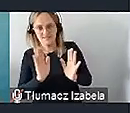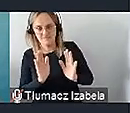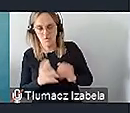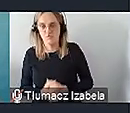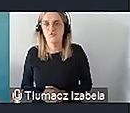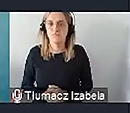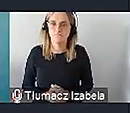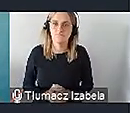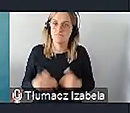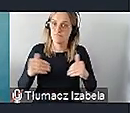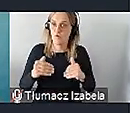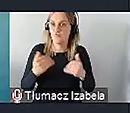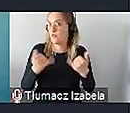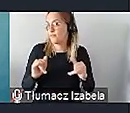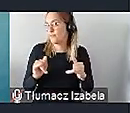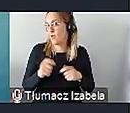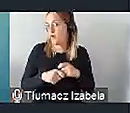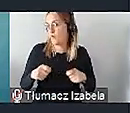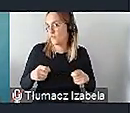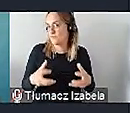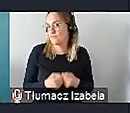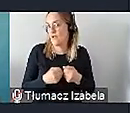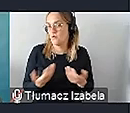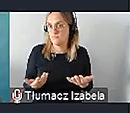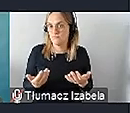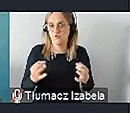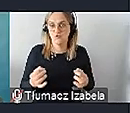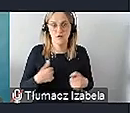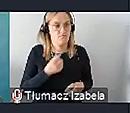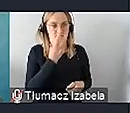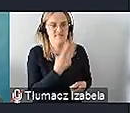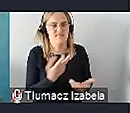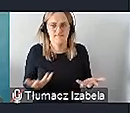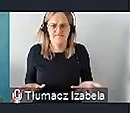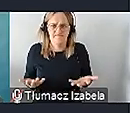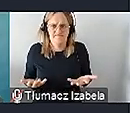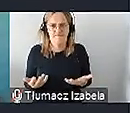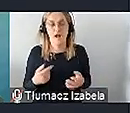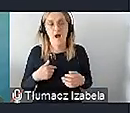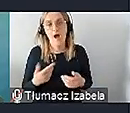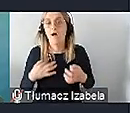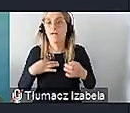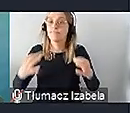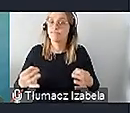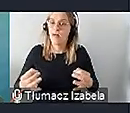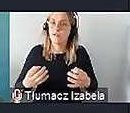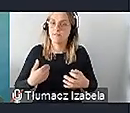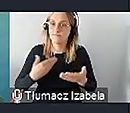I być może znaleźć inne rozwiązanie dzięki temu, którego dzisiaj nie widzimy. Ja teraz chciałem państwa zaprosić